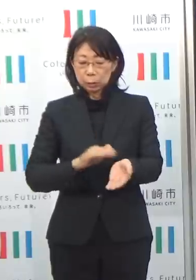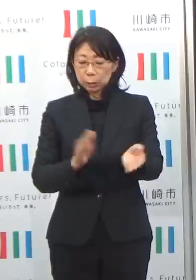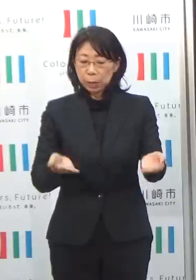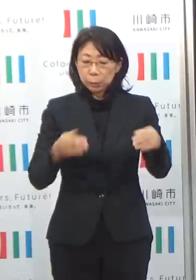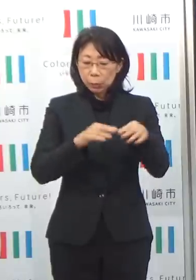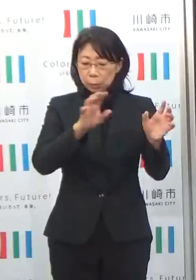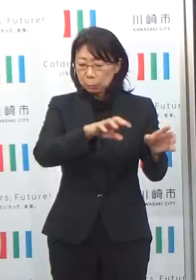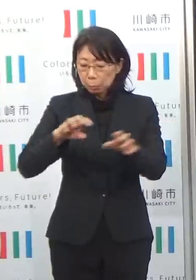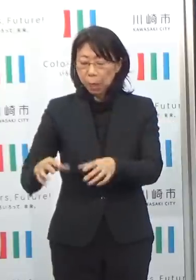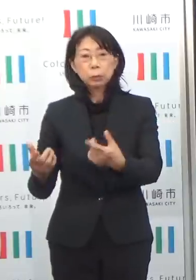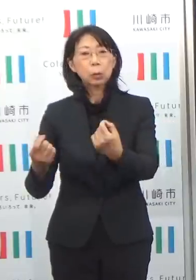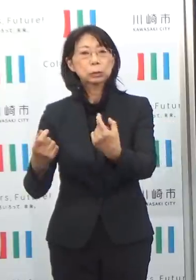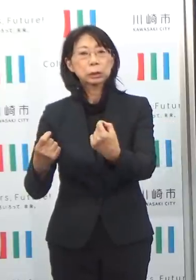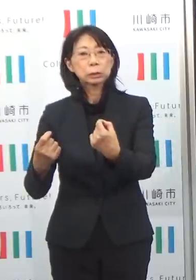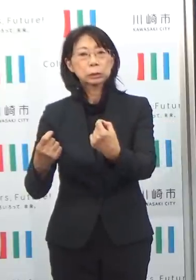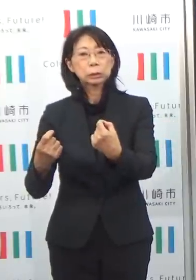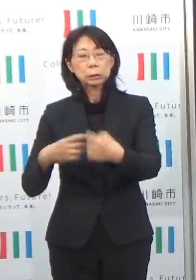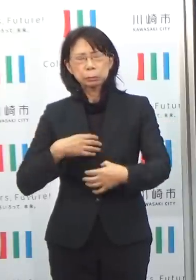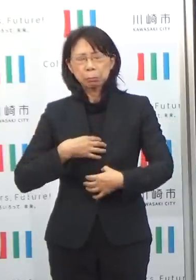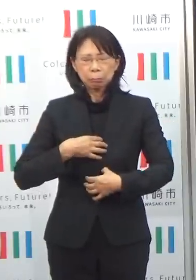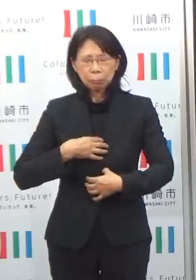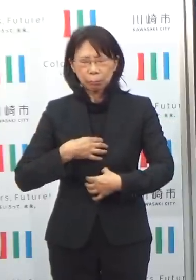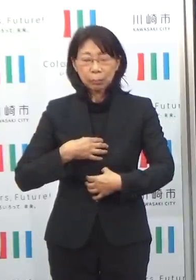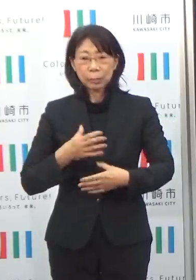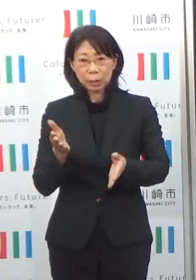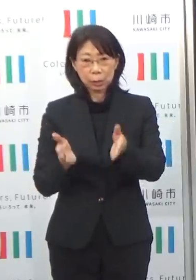みなさん不安の中で闘っています